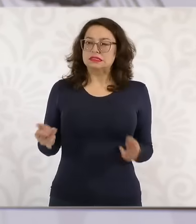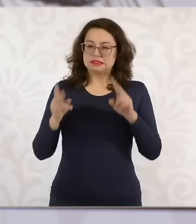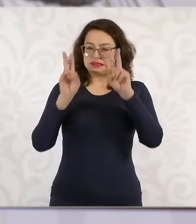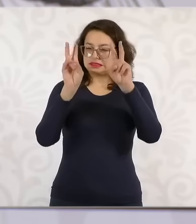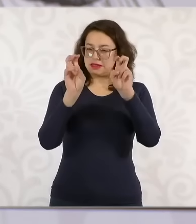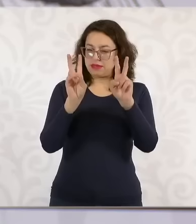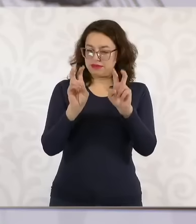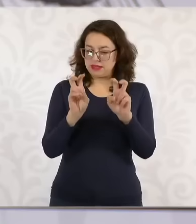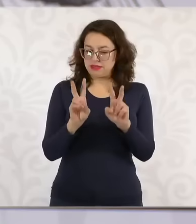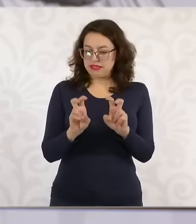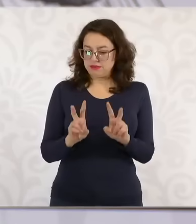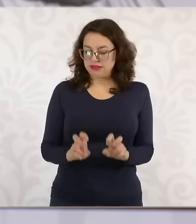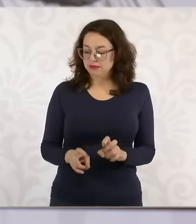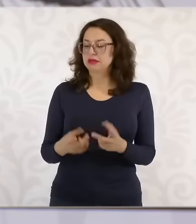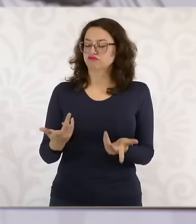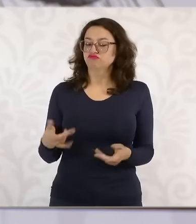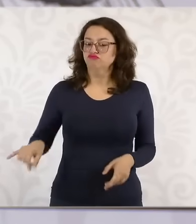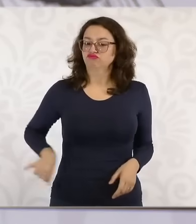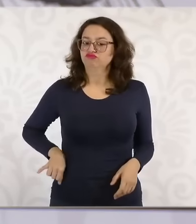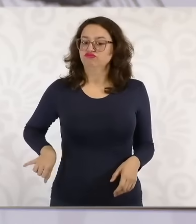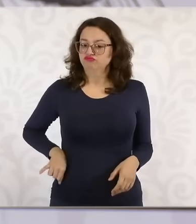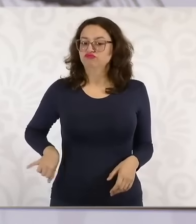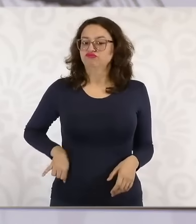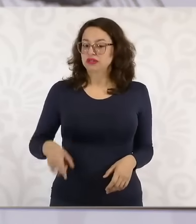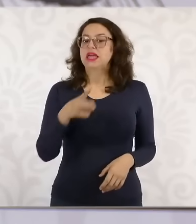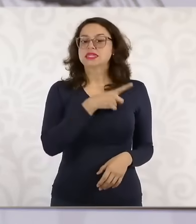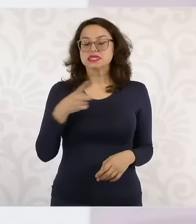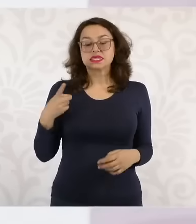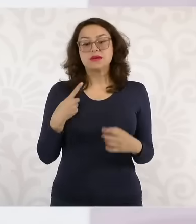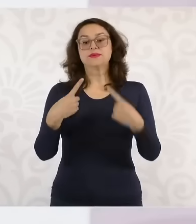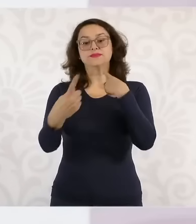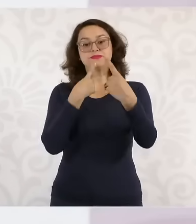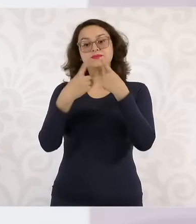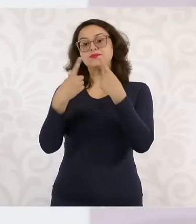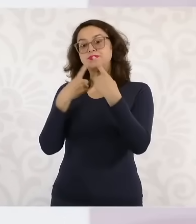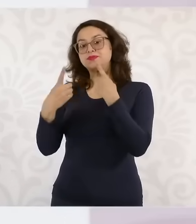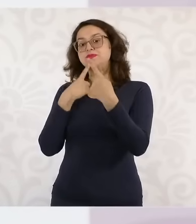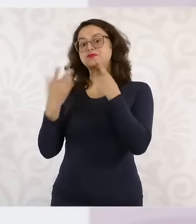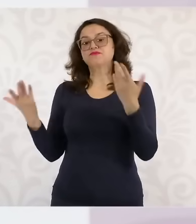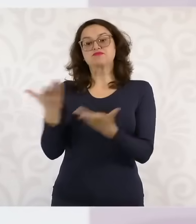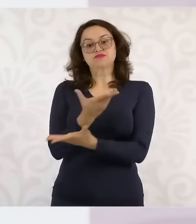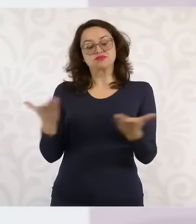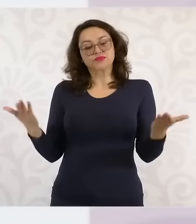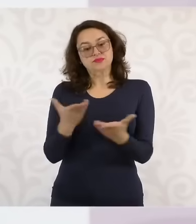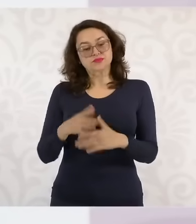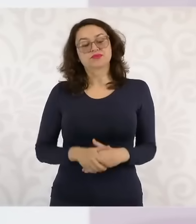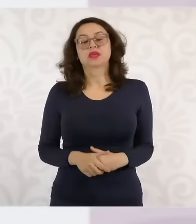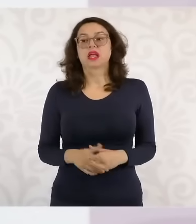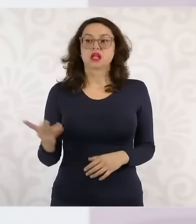les competen para ver eh en el caso de los eh del presidente y el primer ministro para